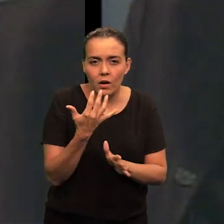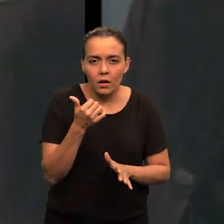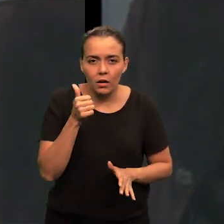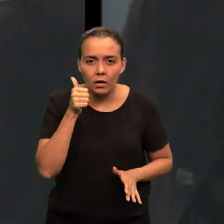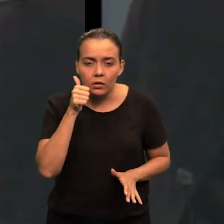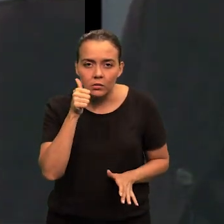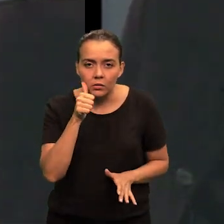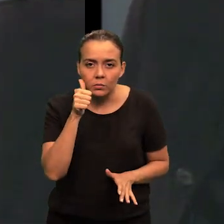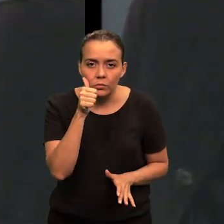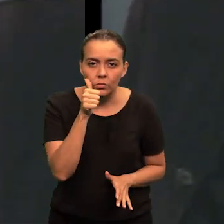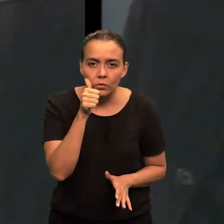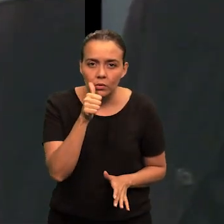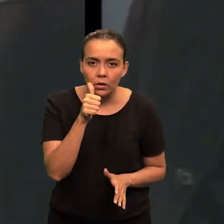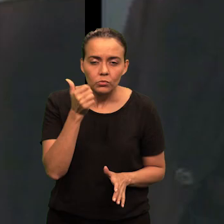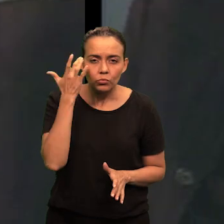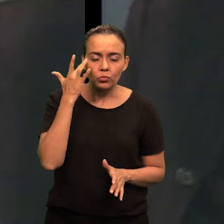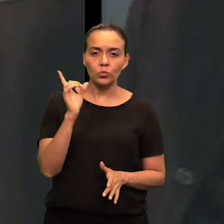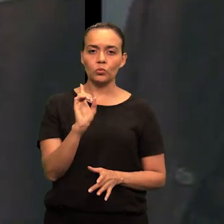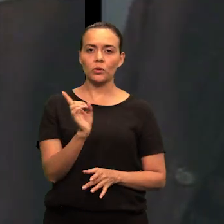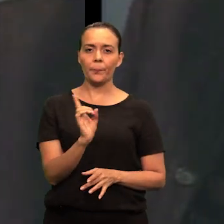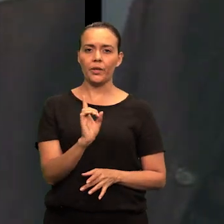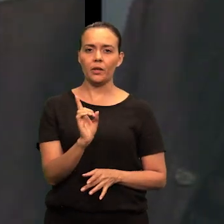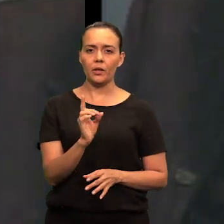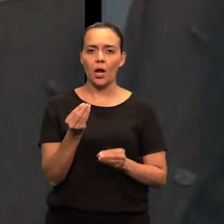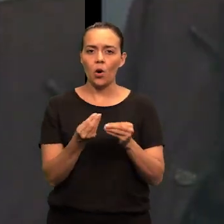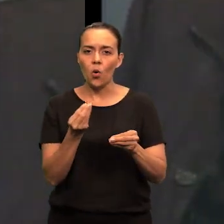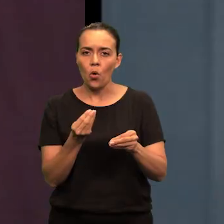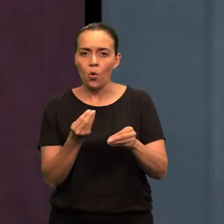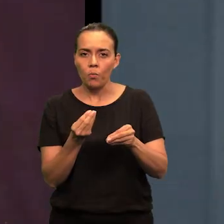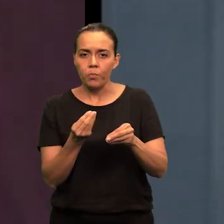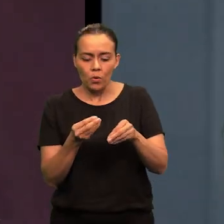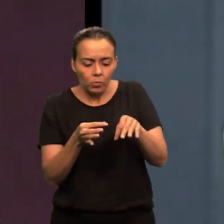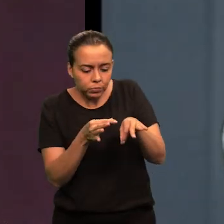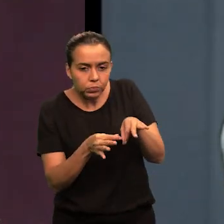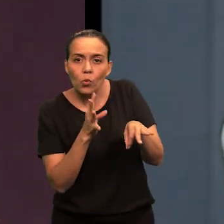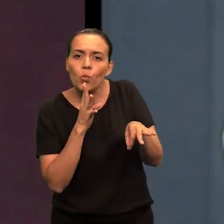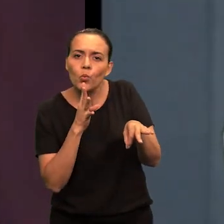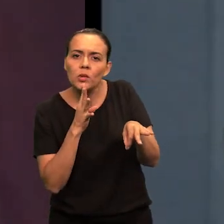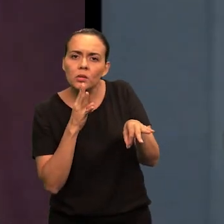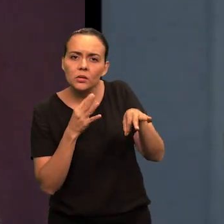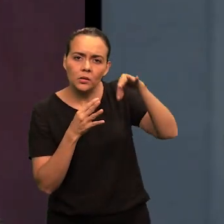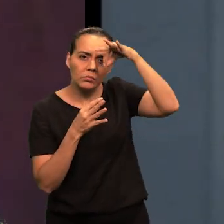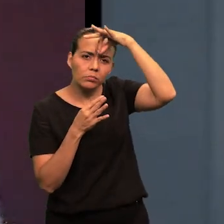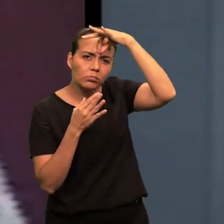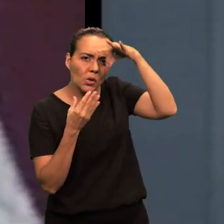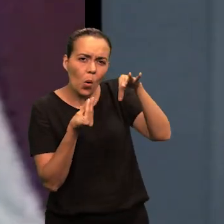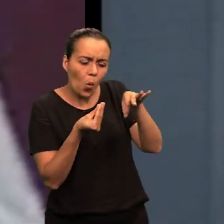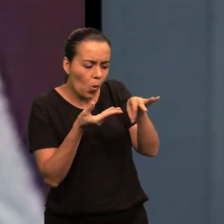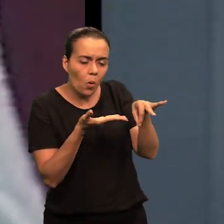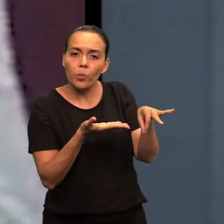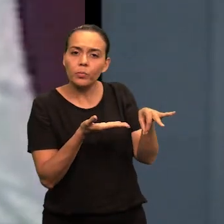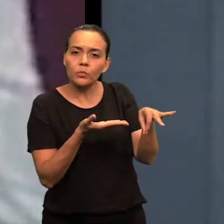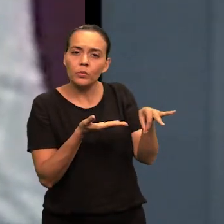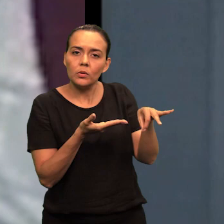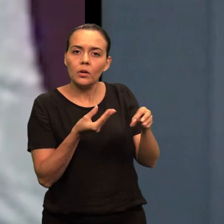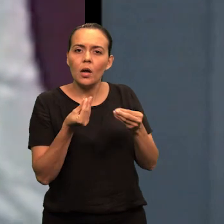e que não tinham ideia de onde ficava o clitóris, é enorme. Em termos de repressão mesmo, o medo